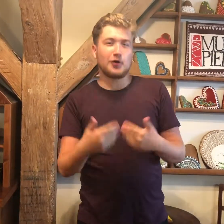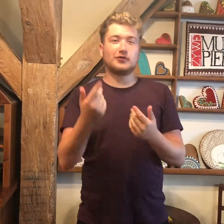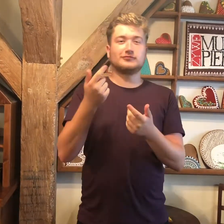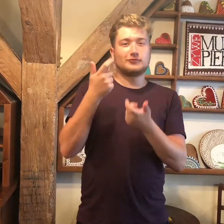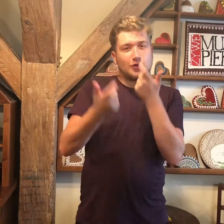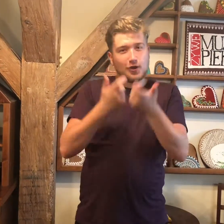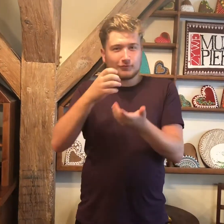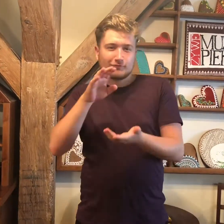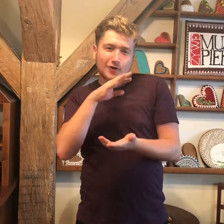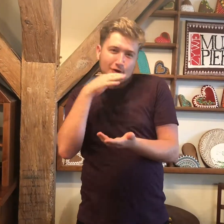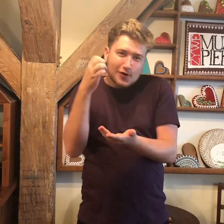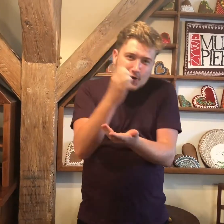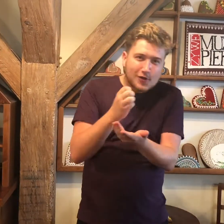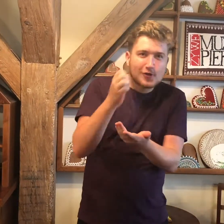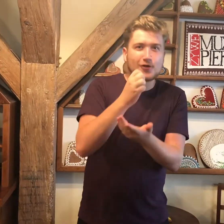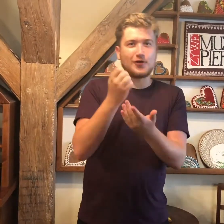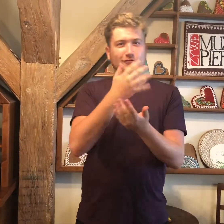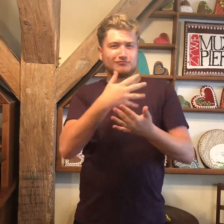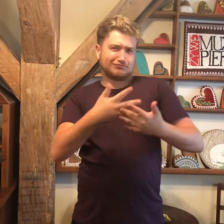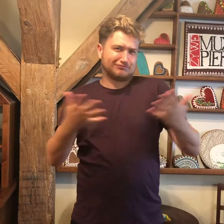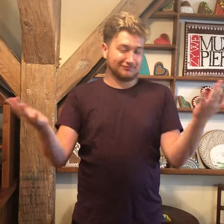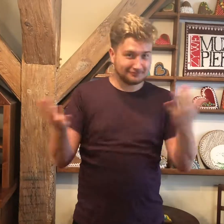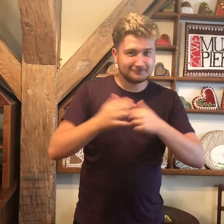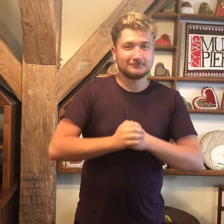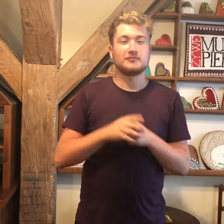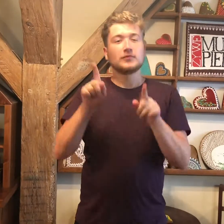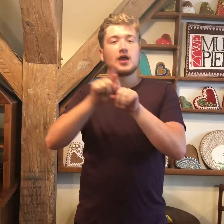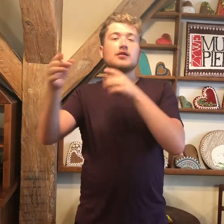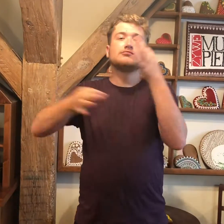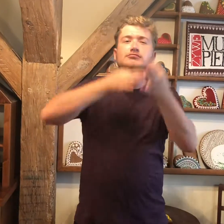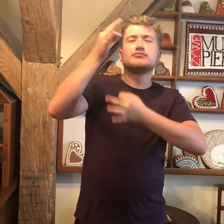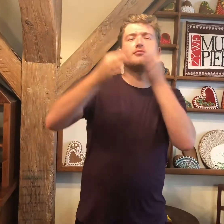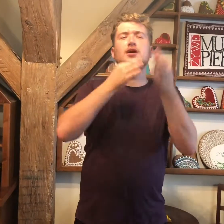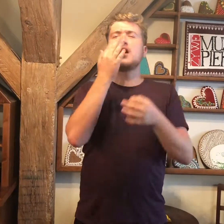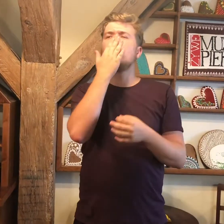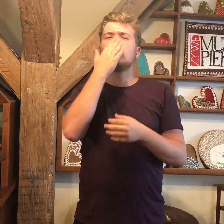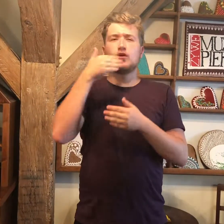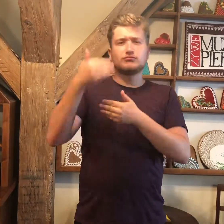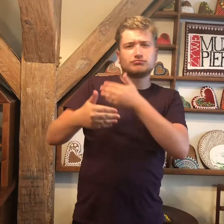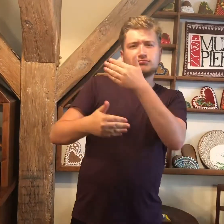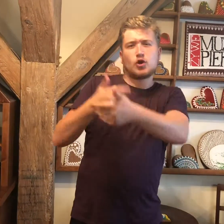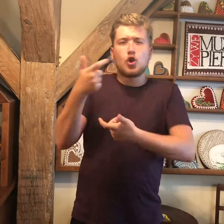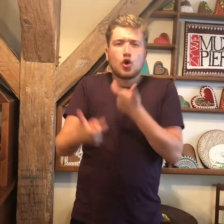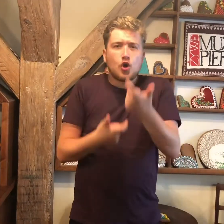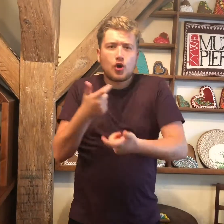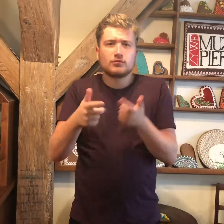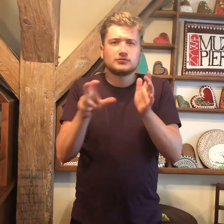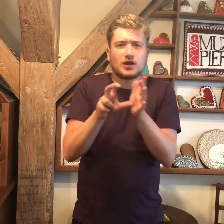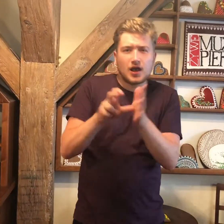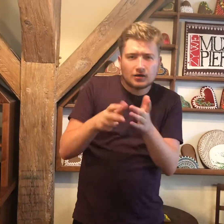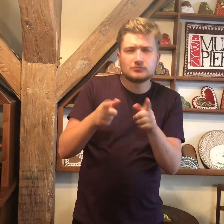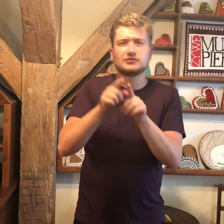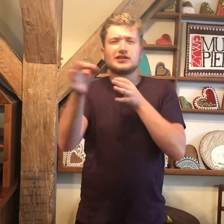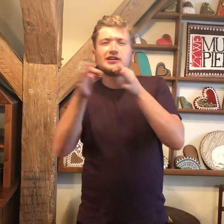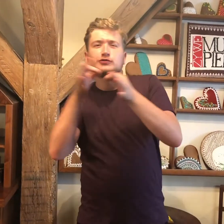udekorować go, a także poznać tradycję wypieku toruńskiego piernika